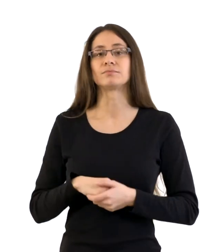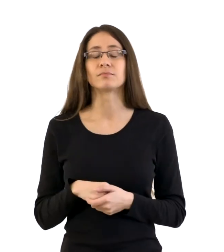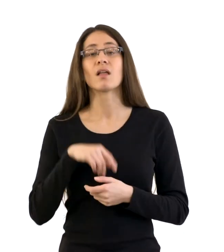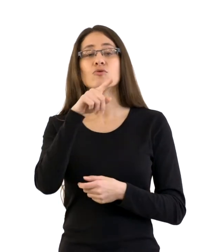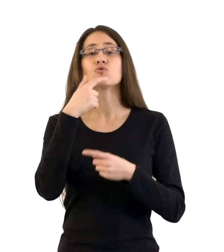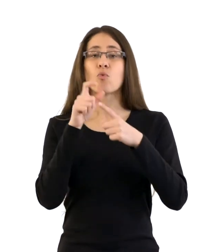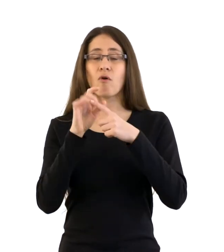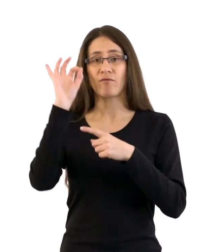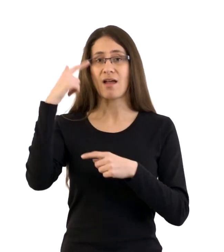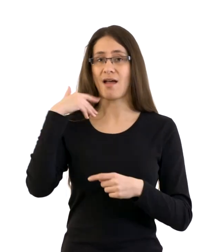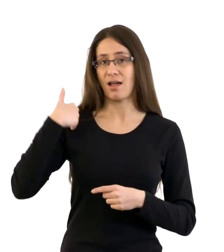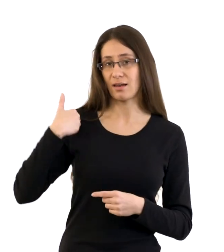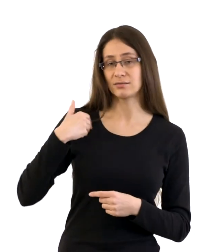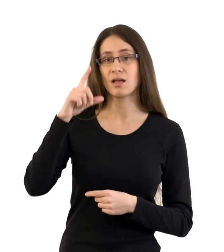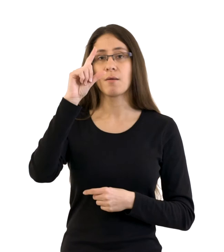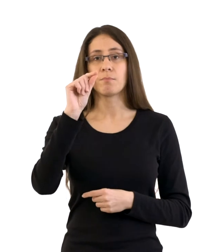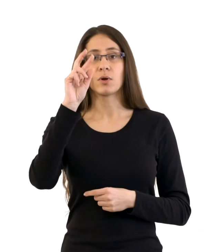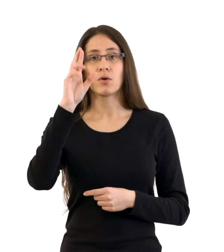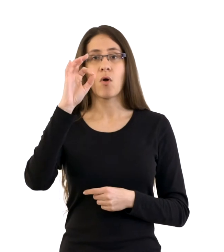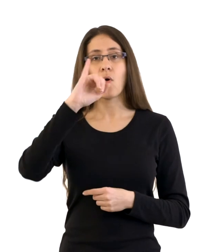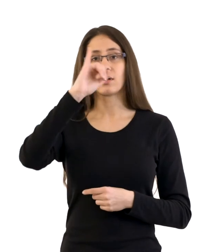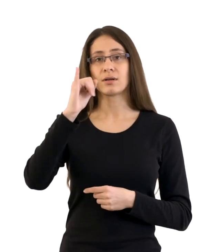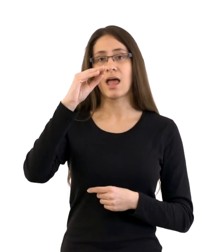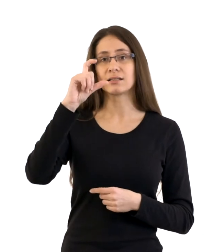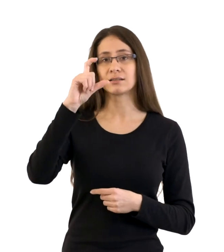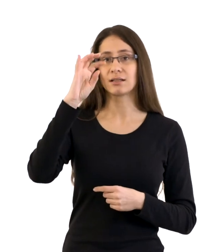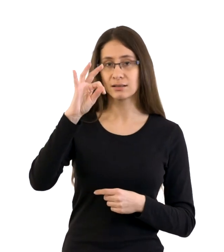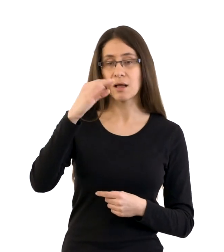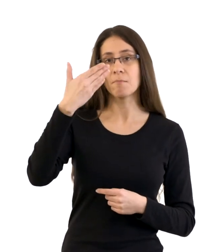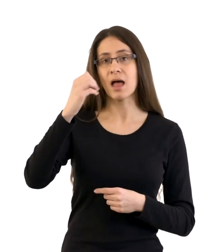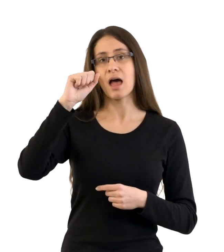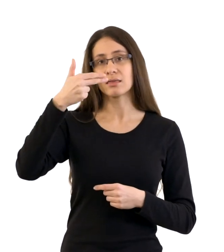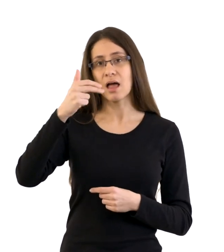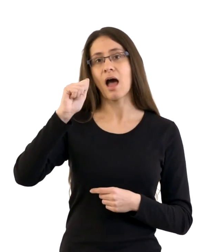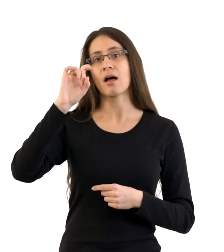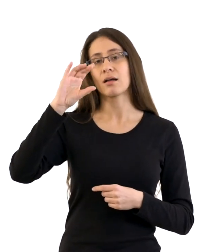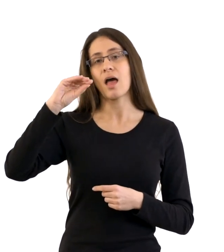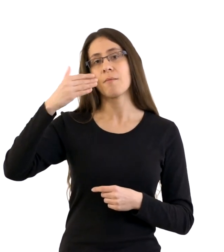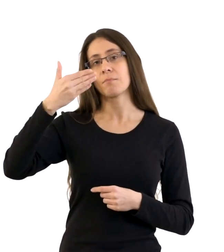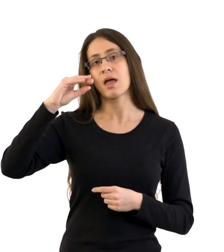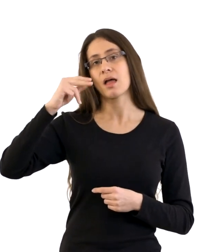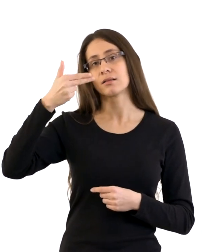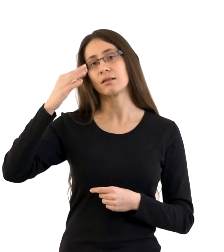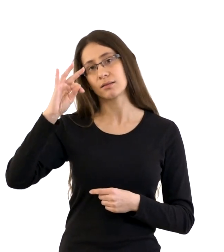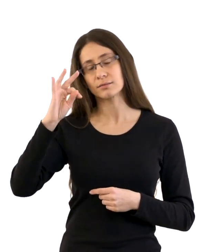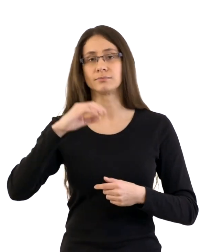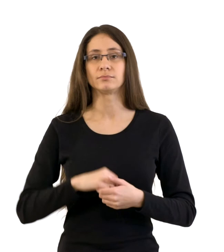(ang. Project Management).